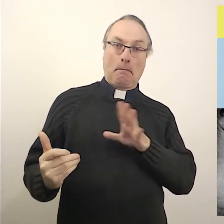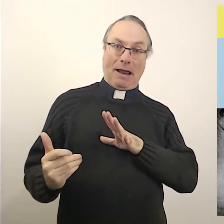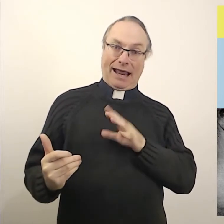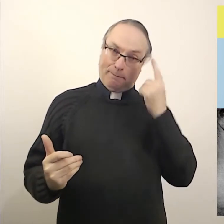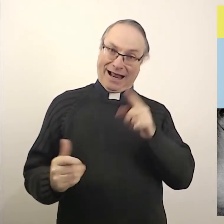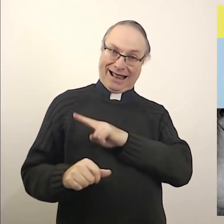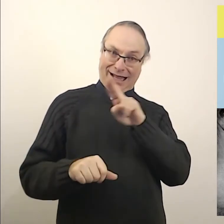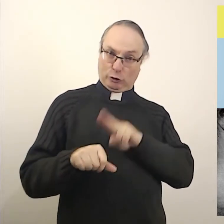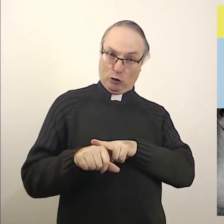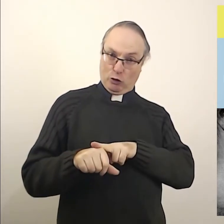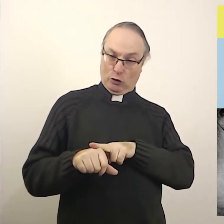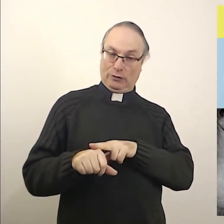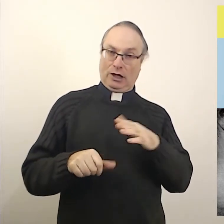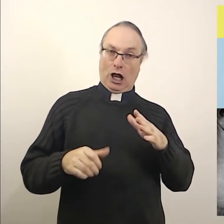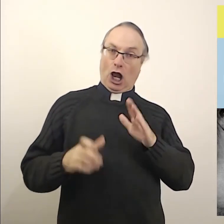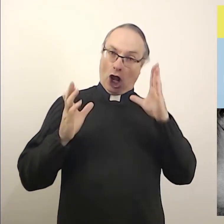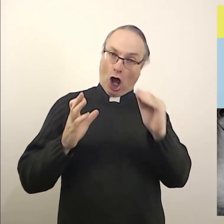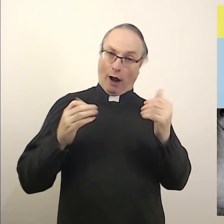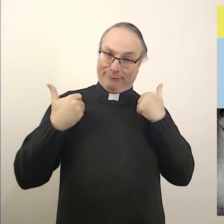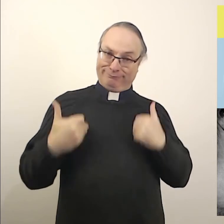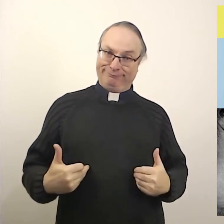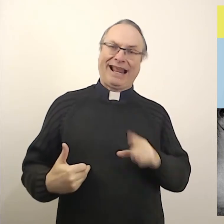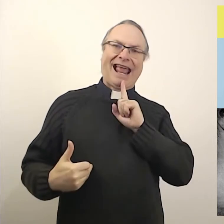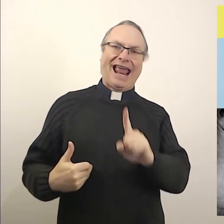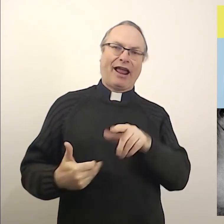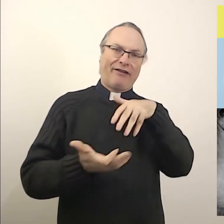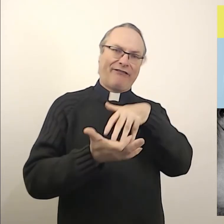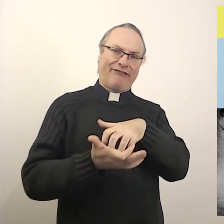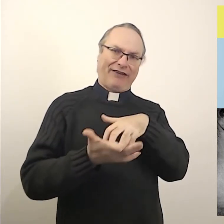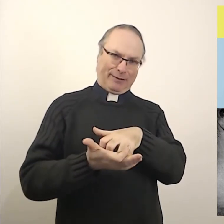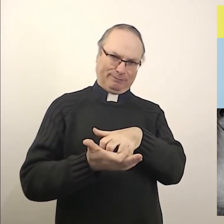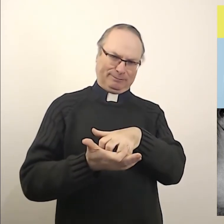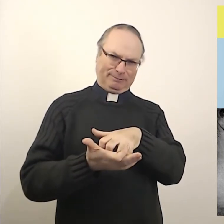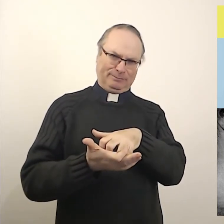mais par nature l'homme est faible.